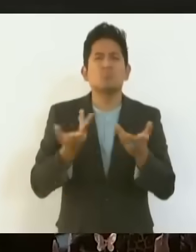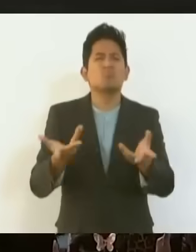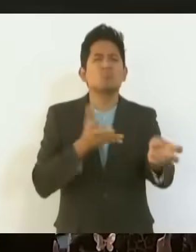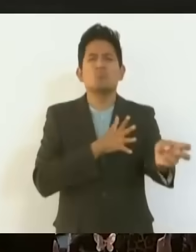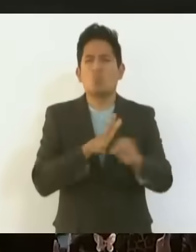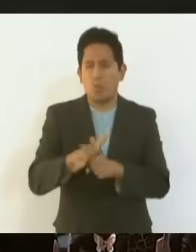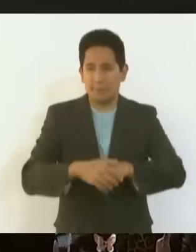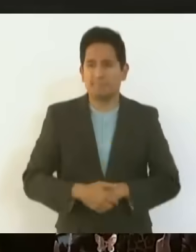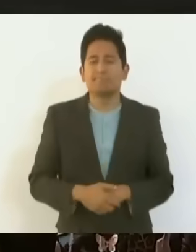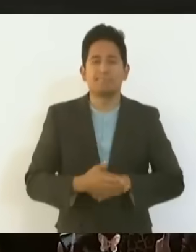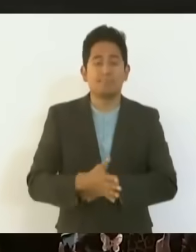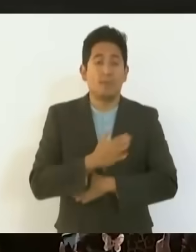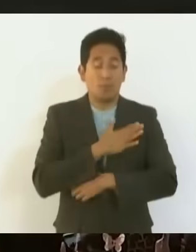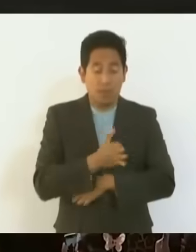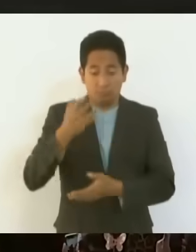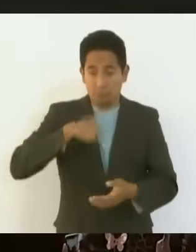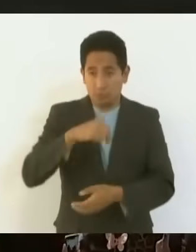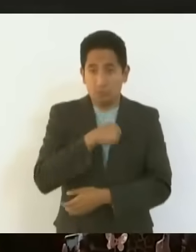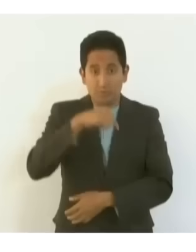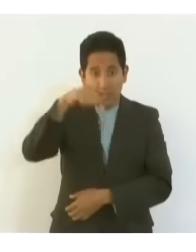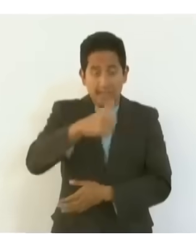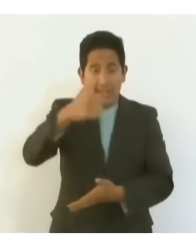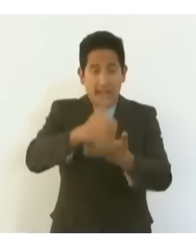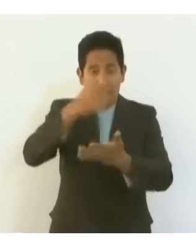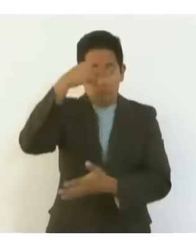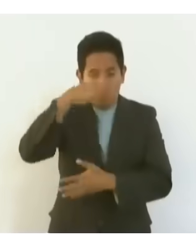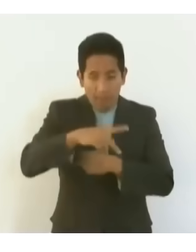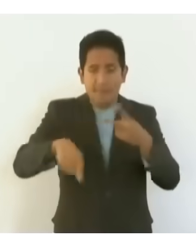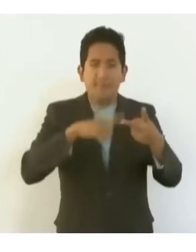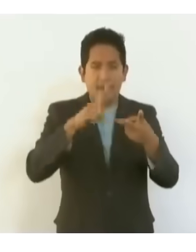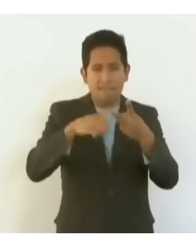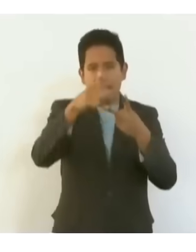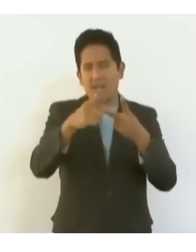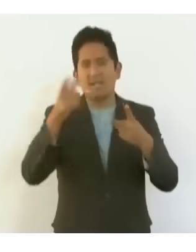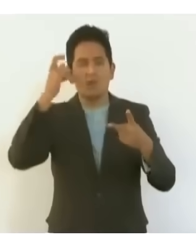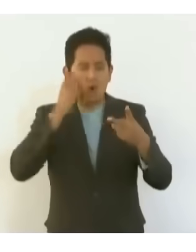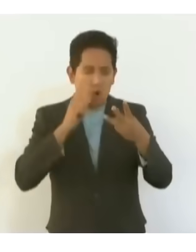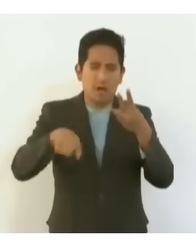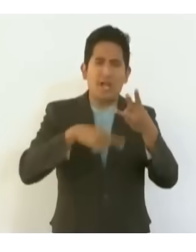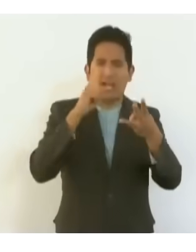Hemos estado en la ciudad de México, en Acapulco, Chilpancingo, San Cristóbal de las Casas, León,